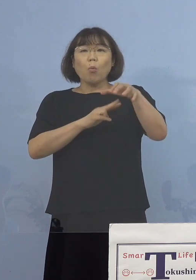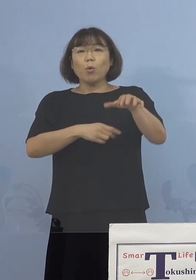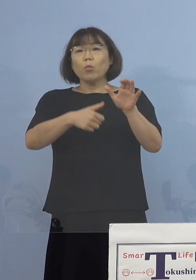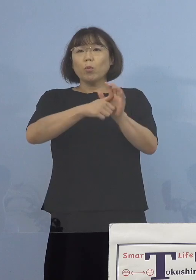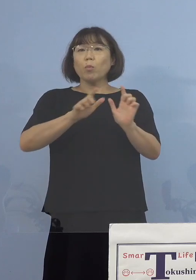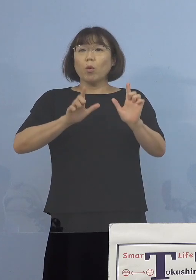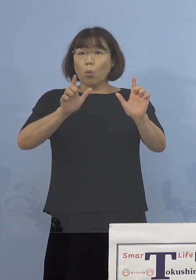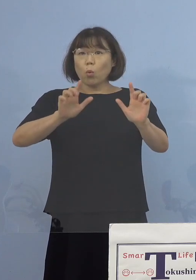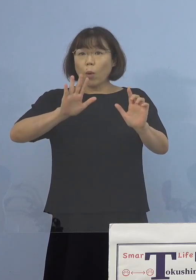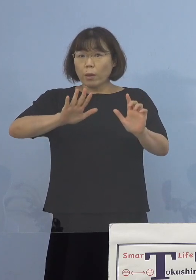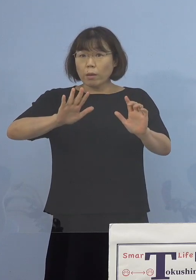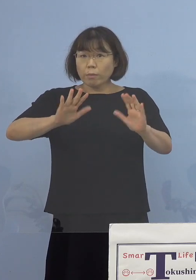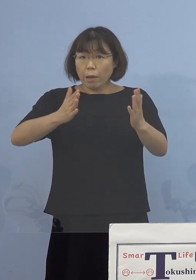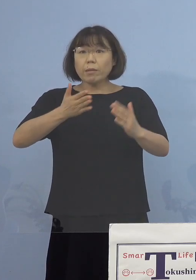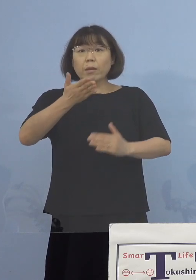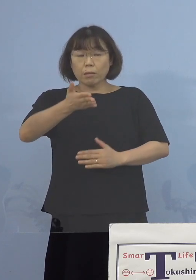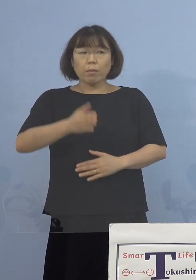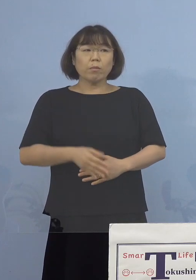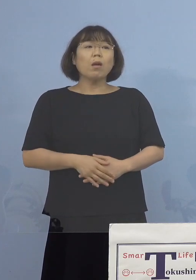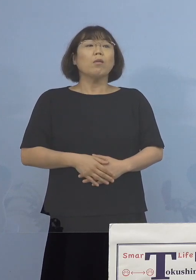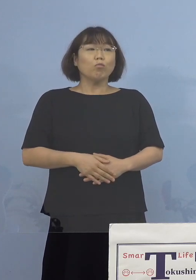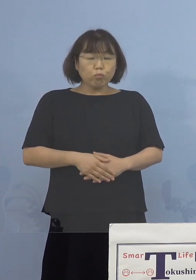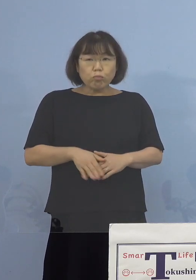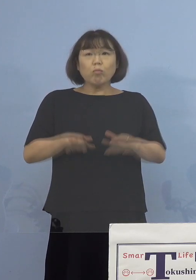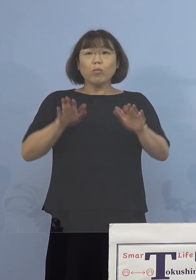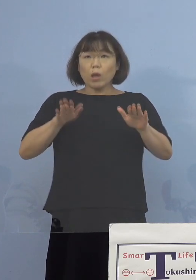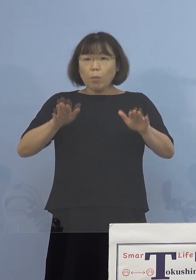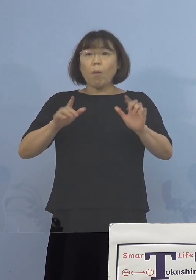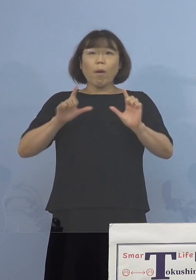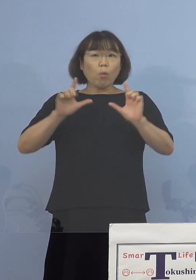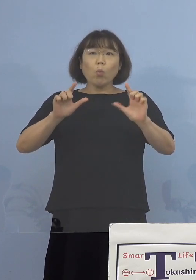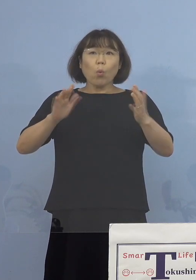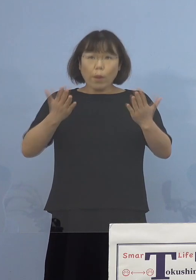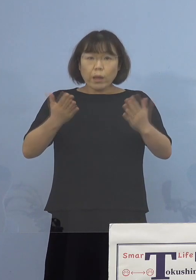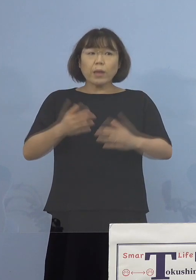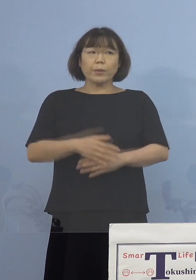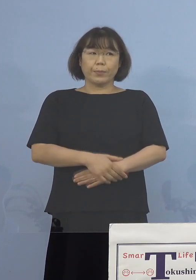（保健福祉部長） そうですね。現時点では公表しない